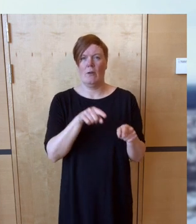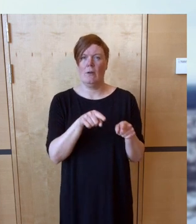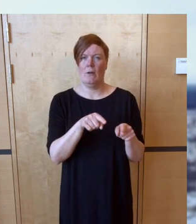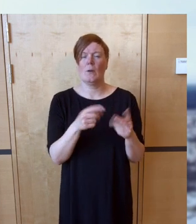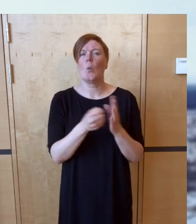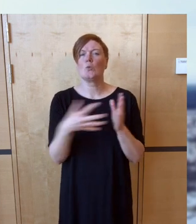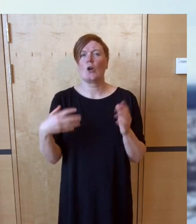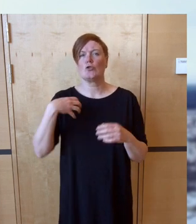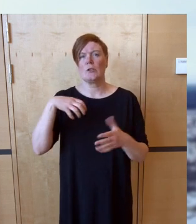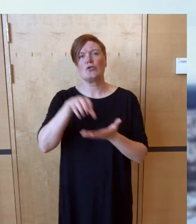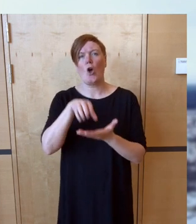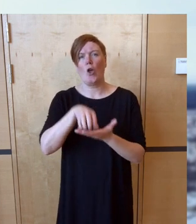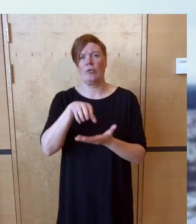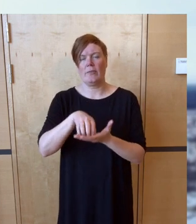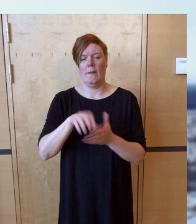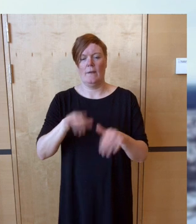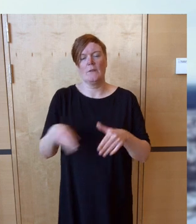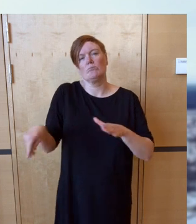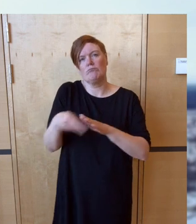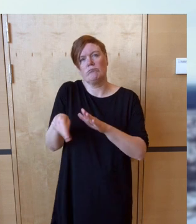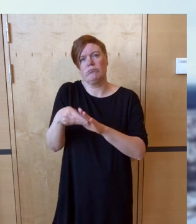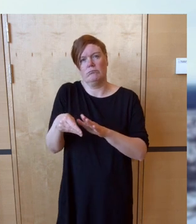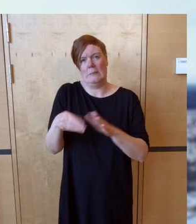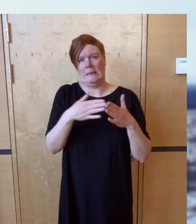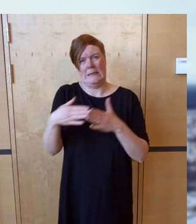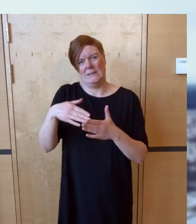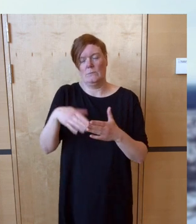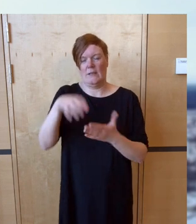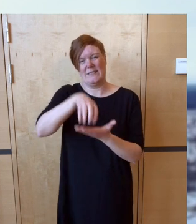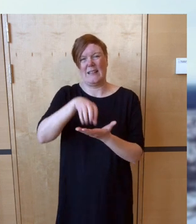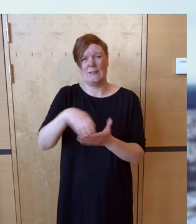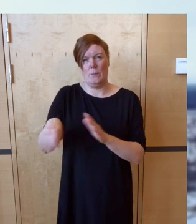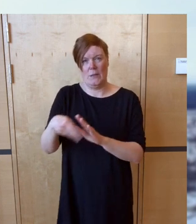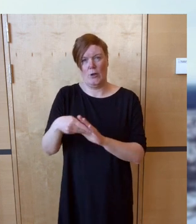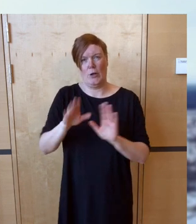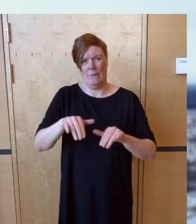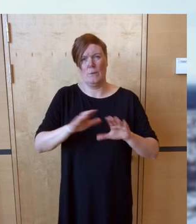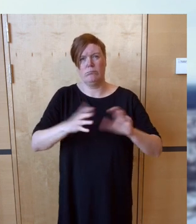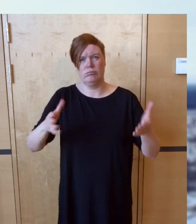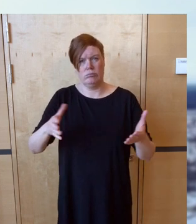Och har ökat statsbidragen Bara kompensera de minskade skatteintäkter